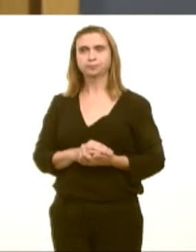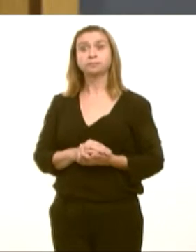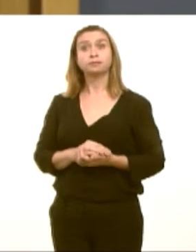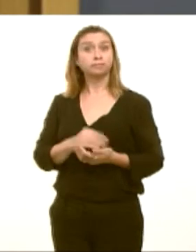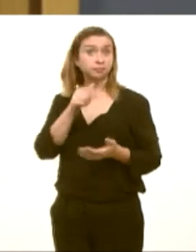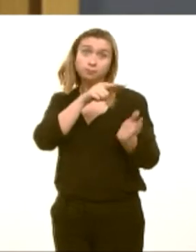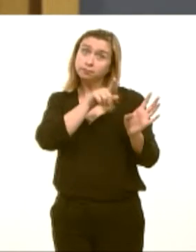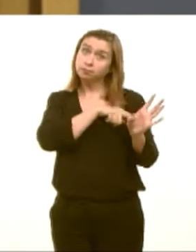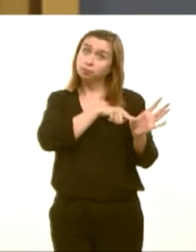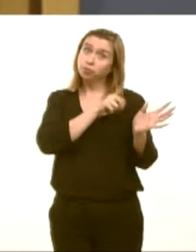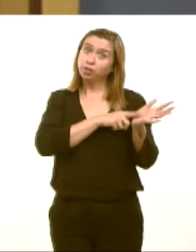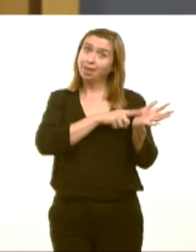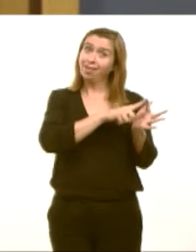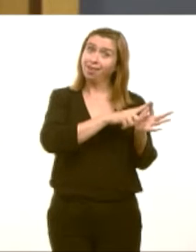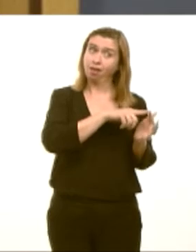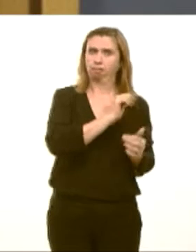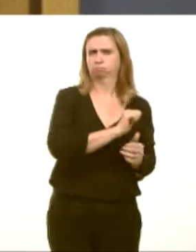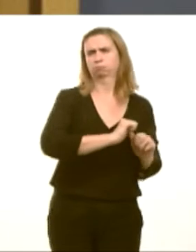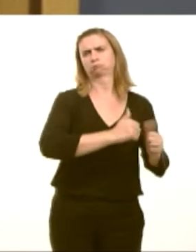swyddogol Yr Atom cyn bo hir yng Nghaerfyrddin hefyd.